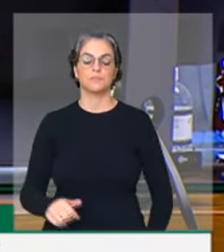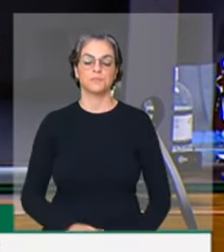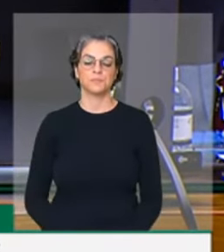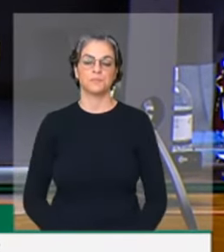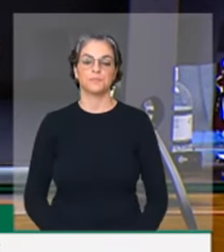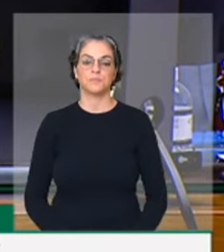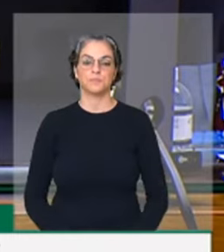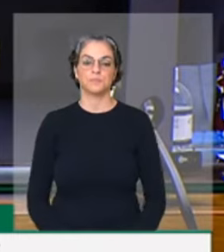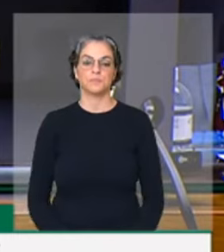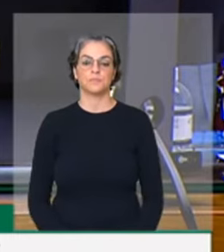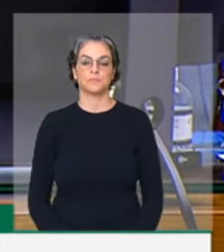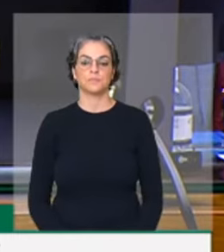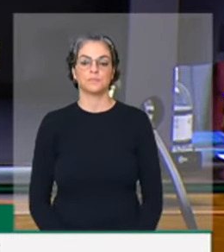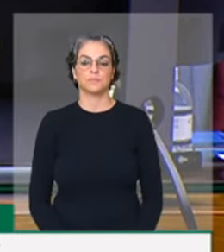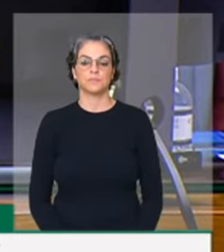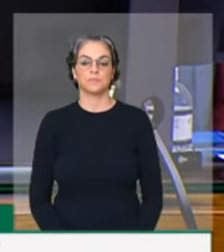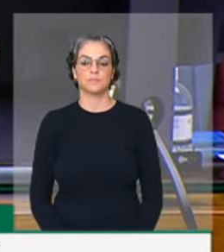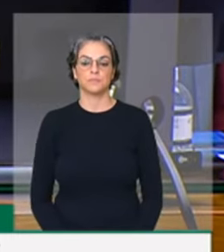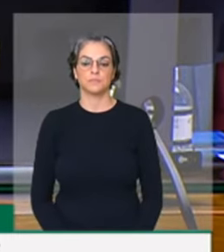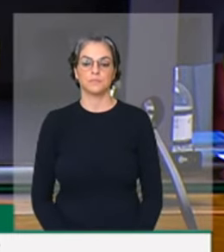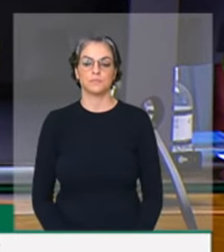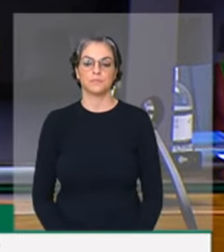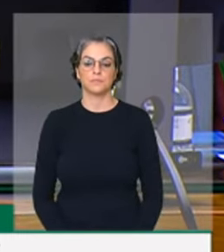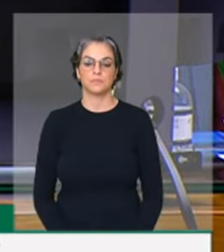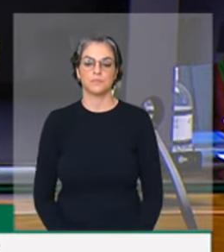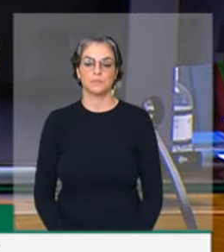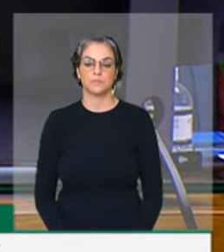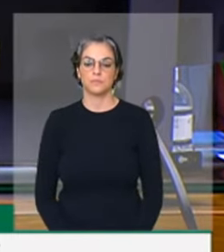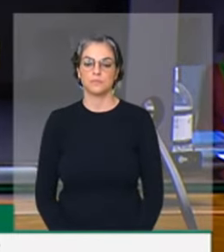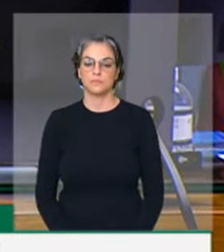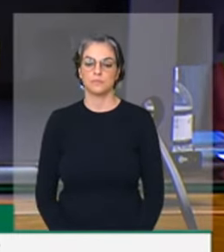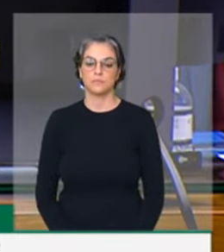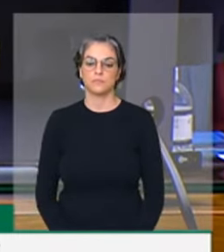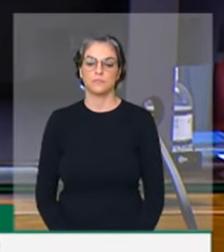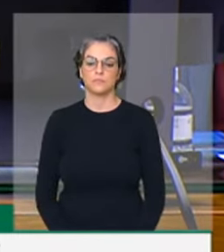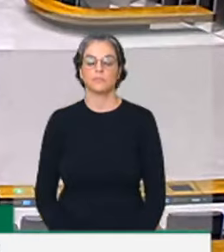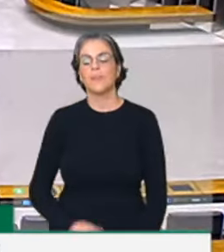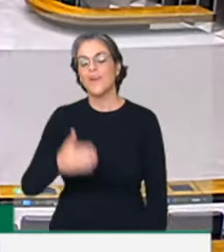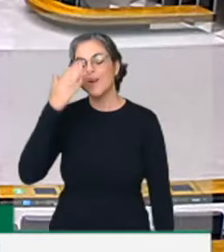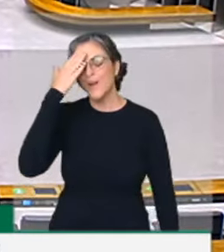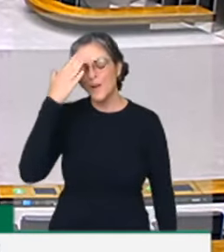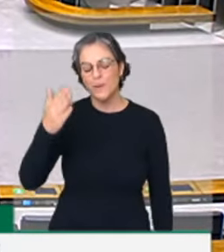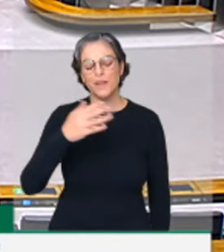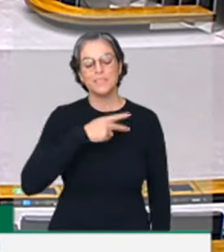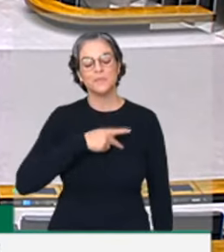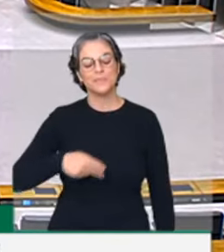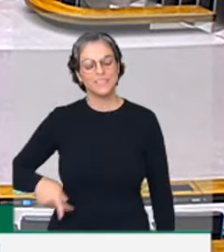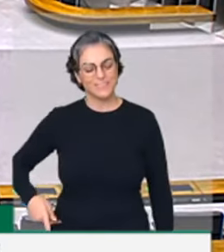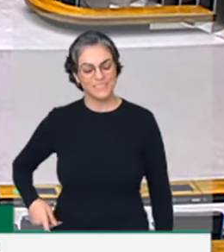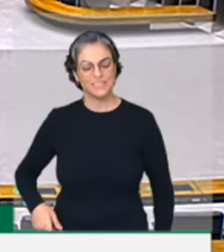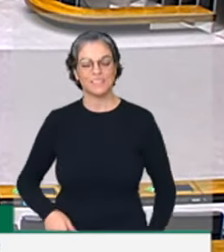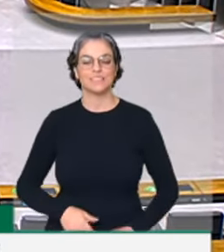JORGE SOLLA. [DEPUTADO]: OBRIGADO PRESIDENTE. EU DIRIA QUE ESSA... É UMA INICIATIVA